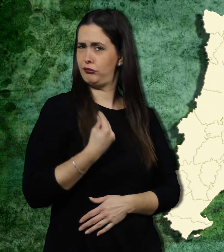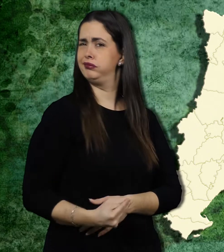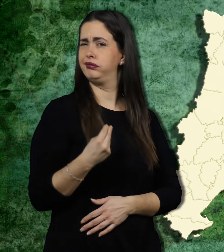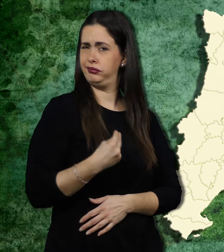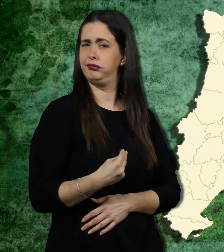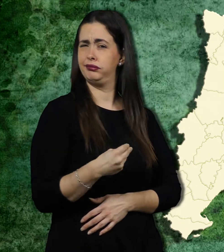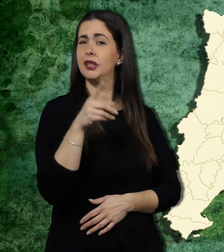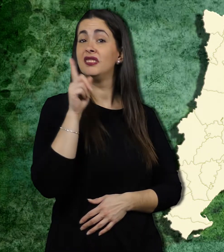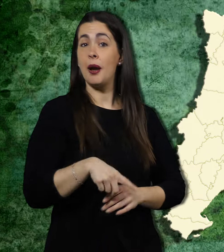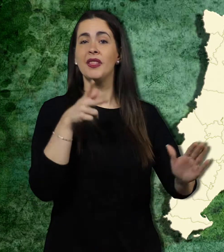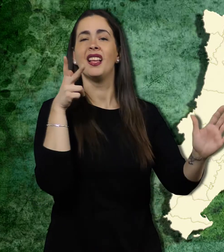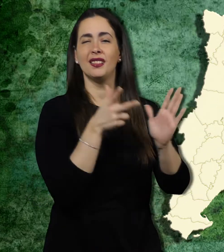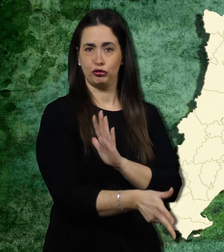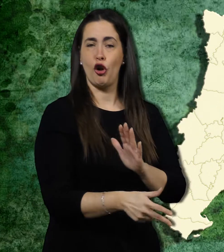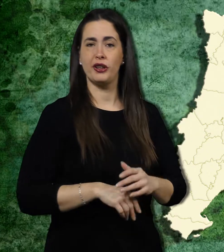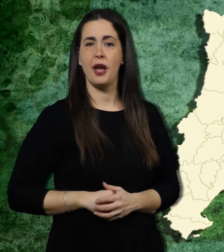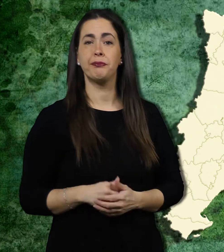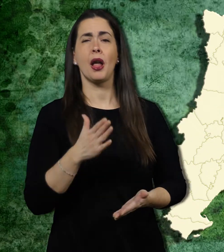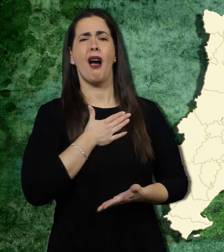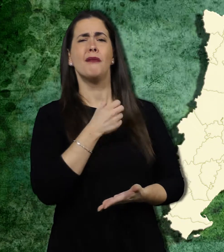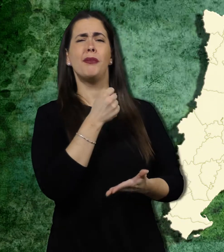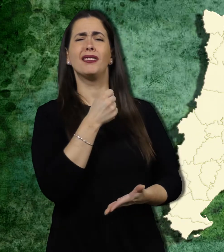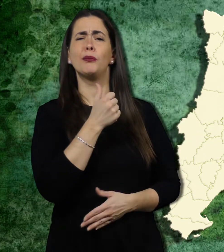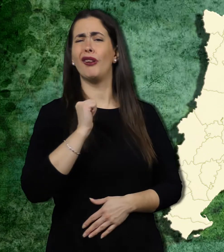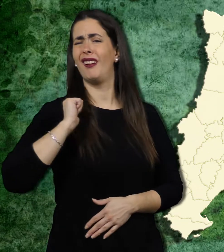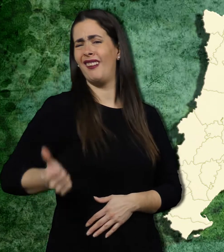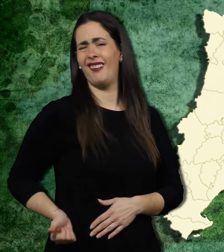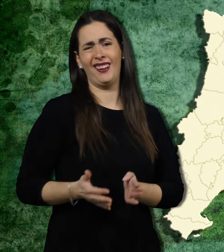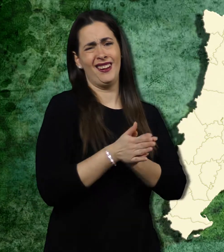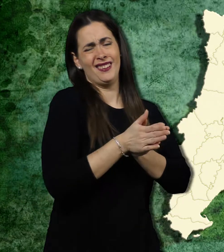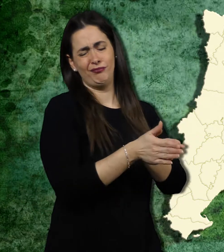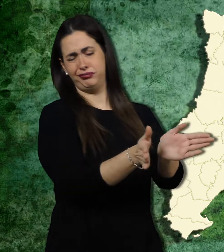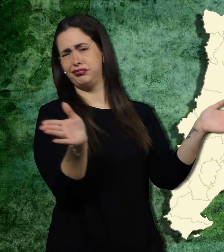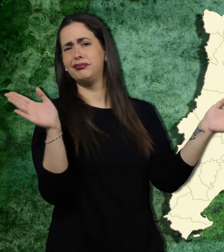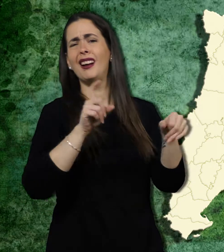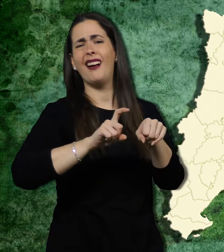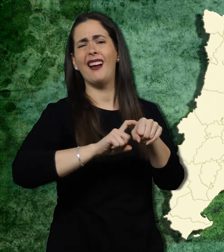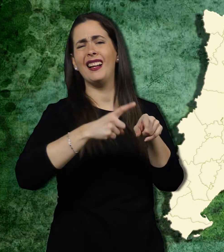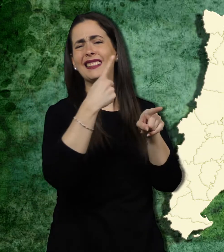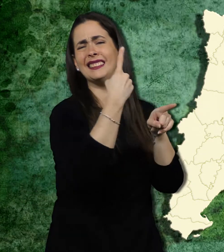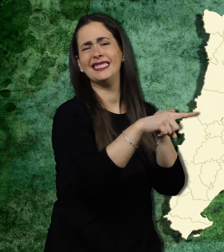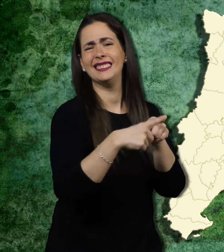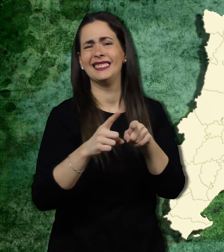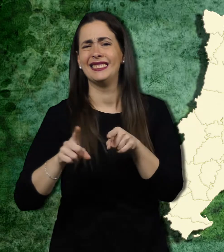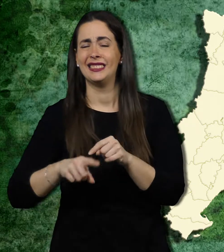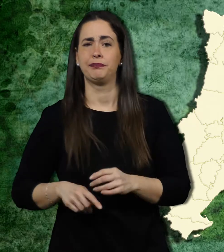Destacat: La riquesa patrimonial i històrica de Sabadell és àmplia i diversa.